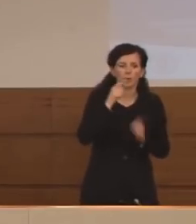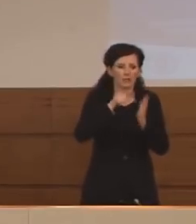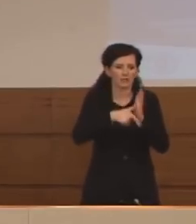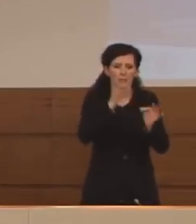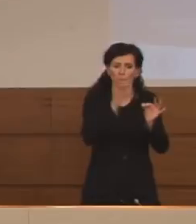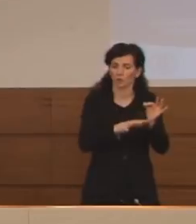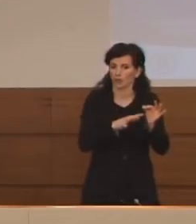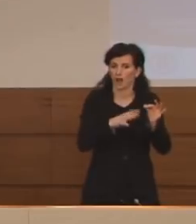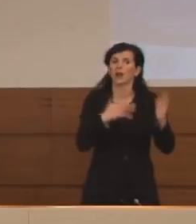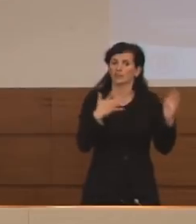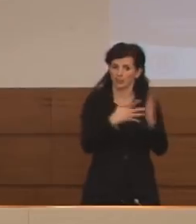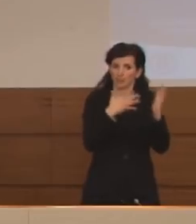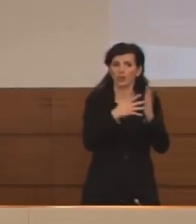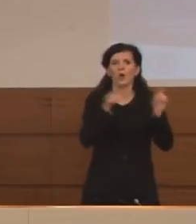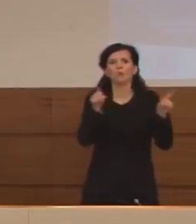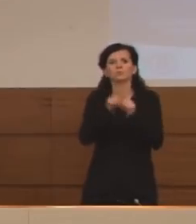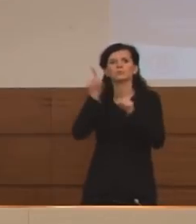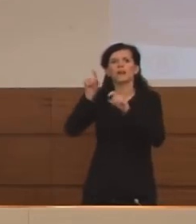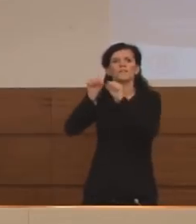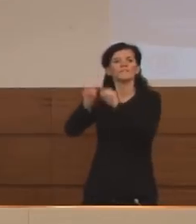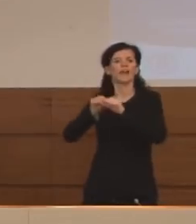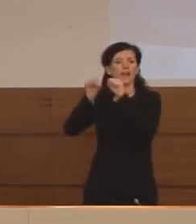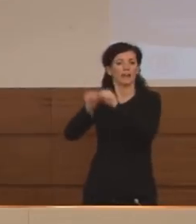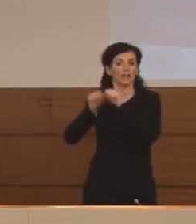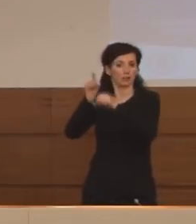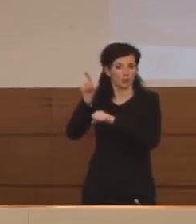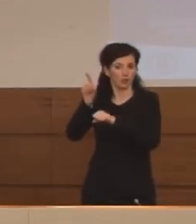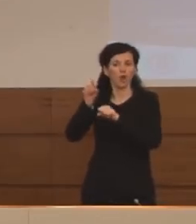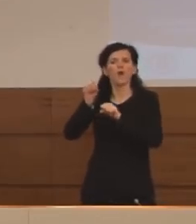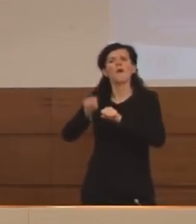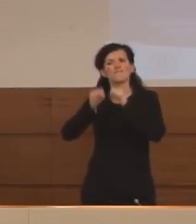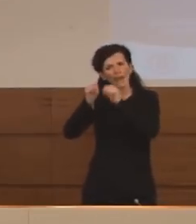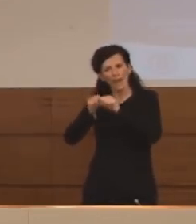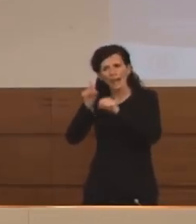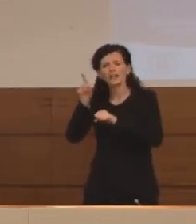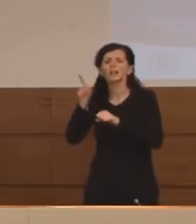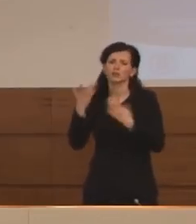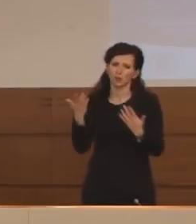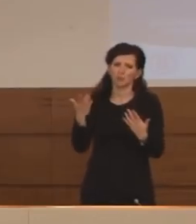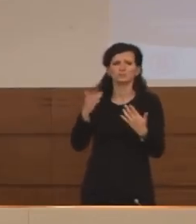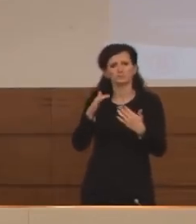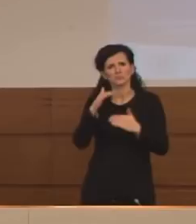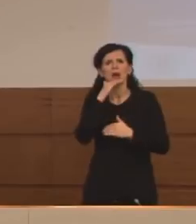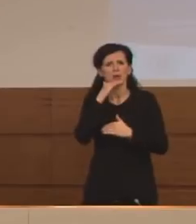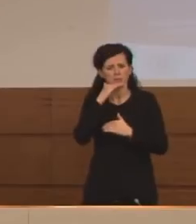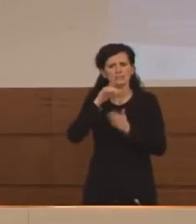Nelle Regioni del sud... Il Venteo è riuscito a farlo abbastanza tempestivamente.